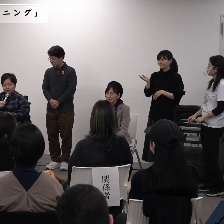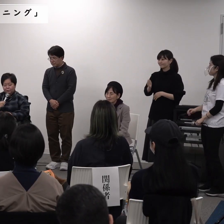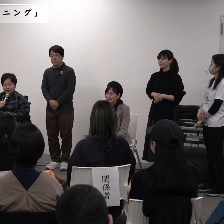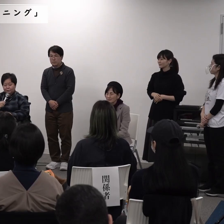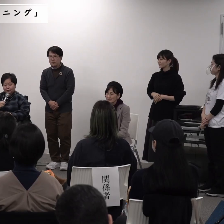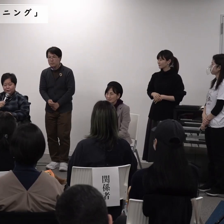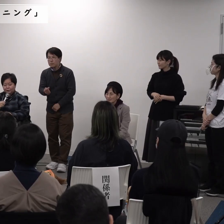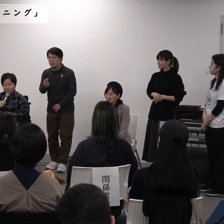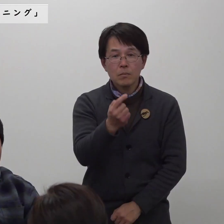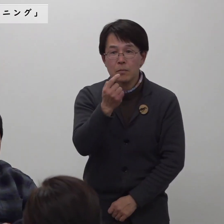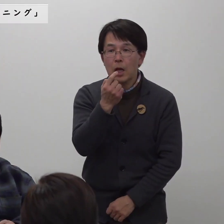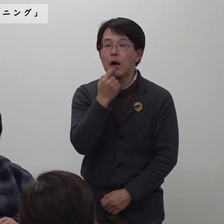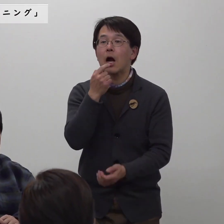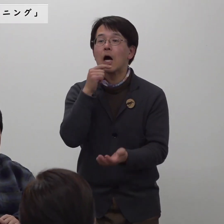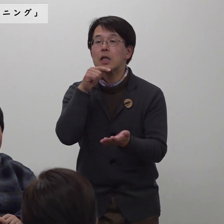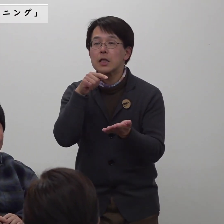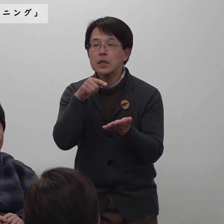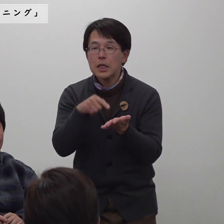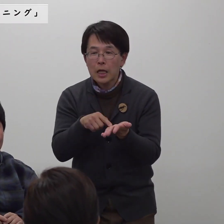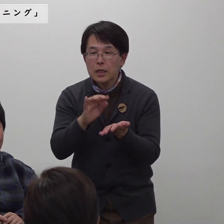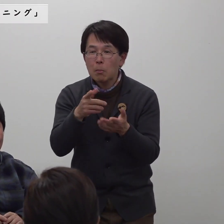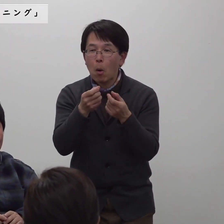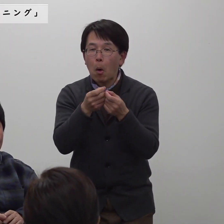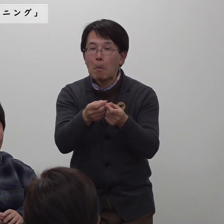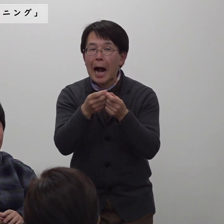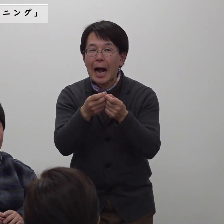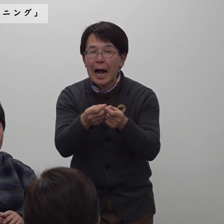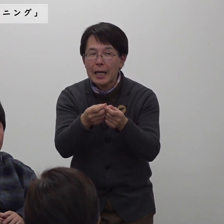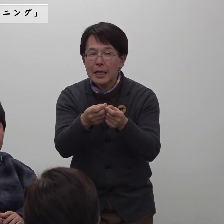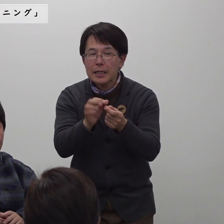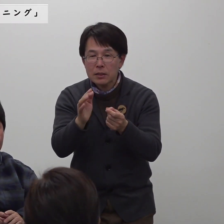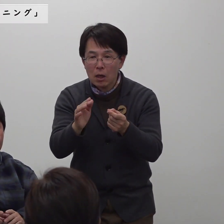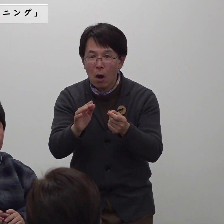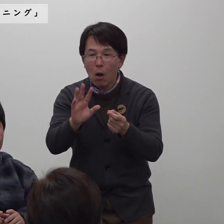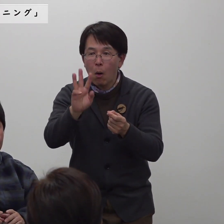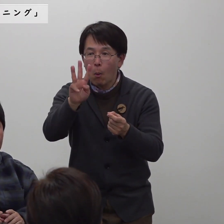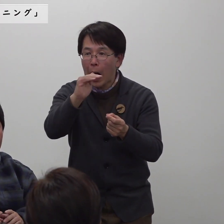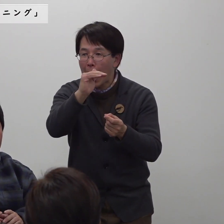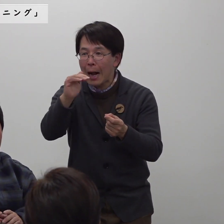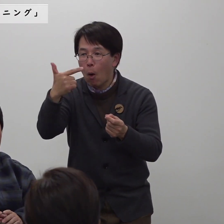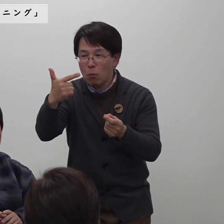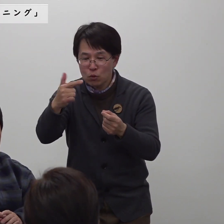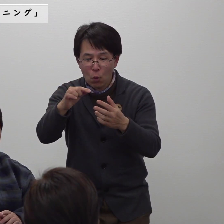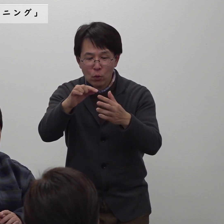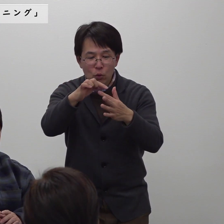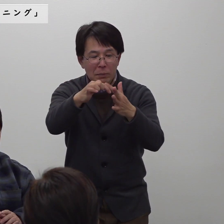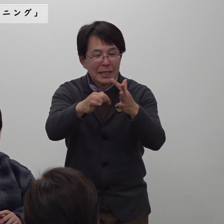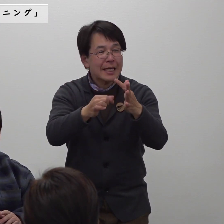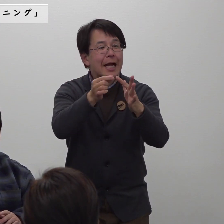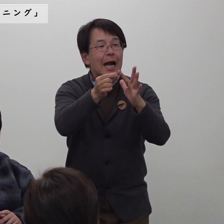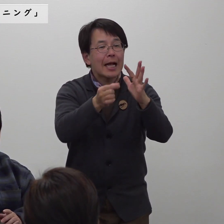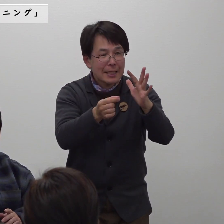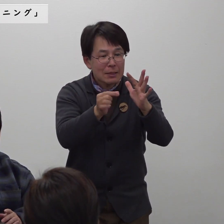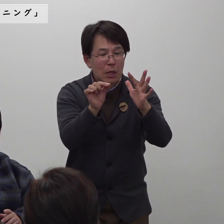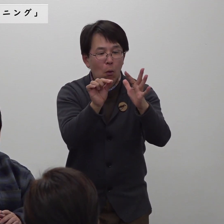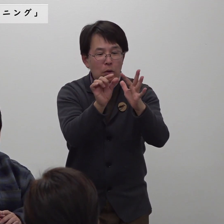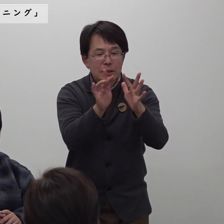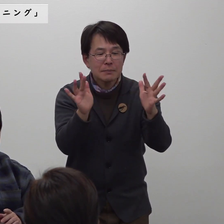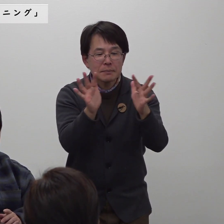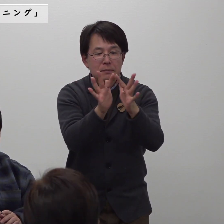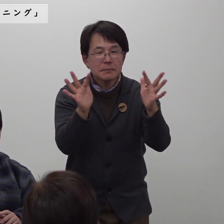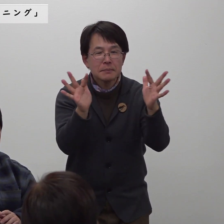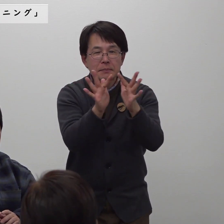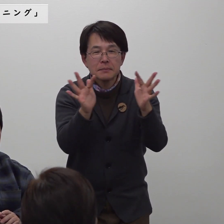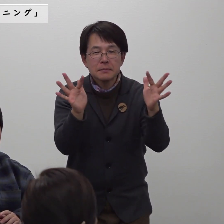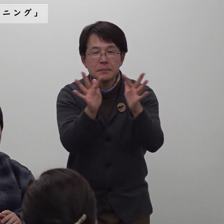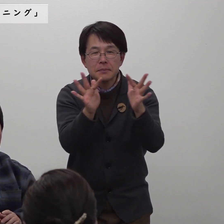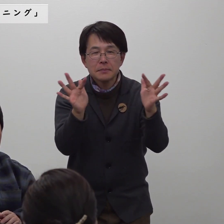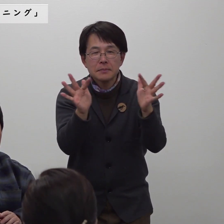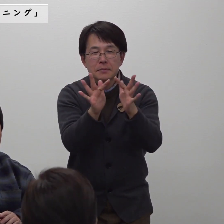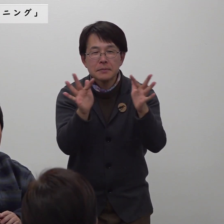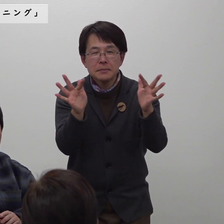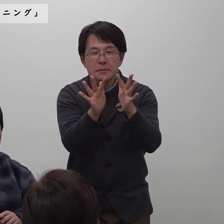佐藤）非常に簡単で細かいんですけれど 輪ゴムを指にかけてそれを縮めたり伸ばしたりを繰り返しやってました